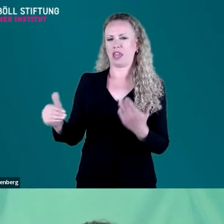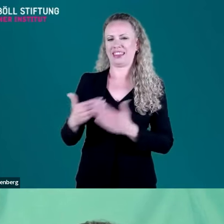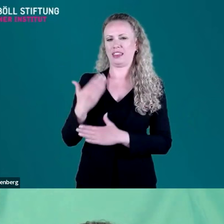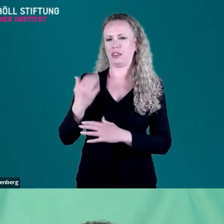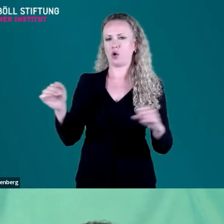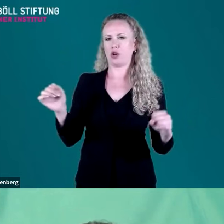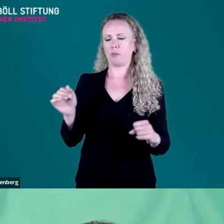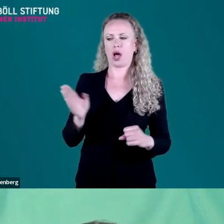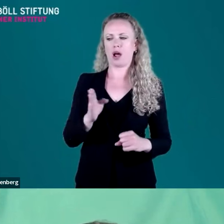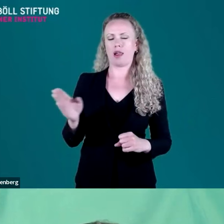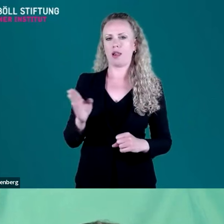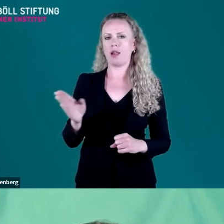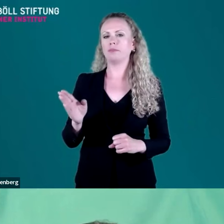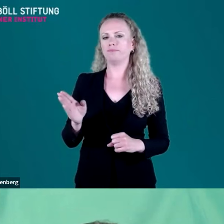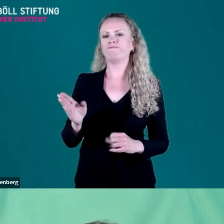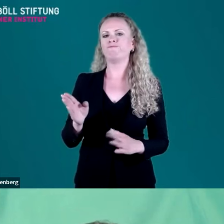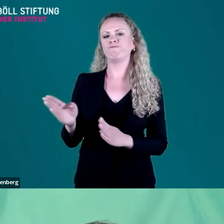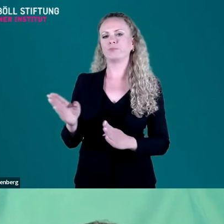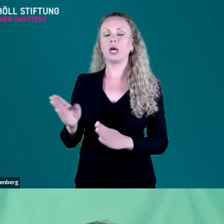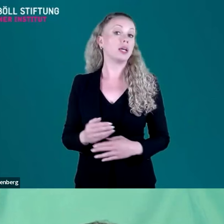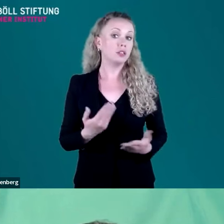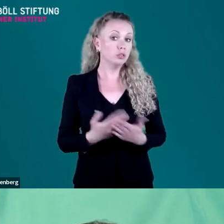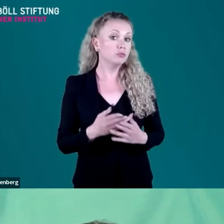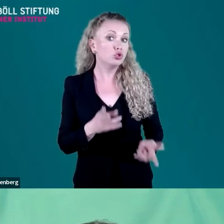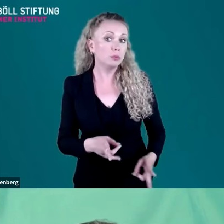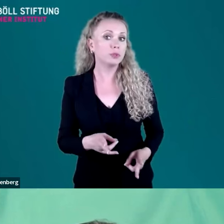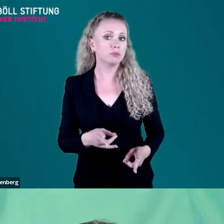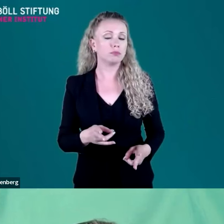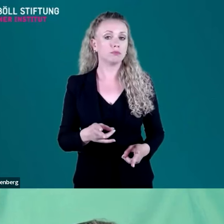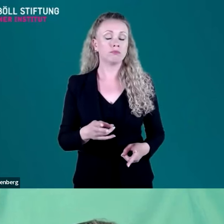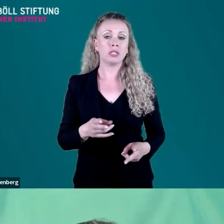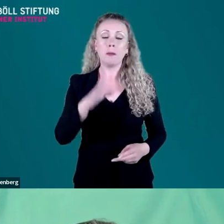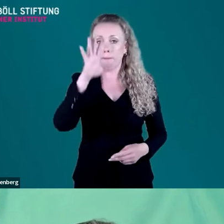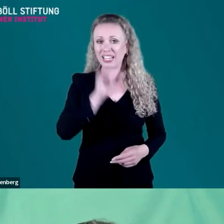Aber das stimmt, also, der Begriff neoliberal passt da nicht.